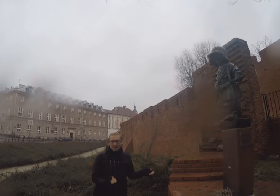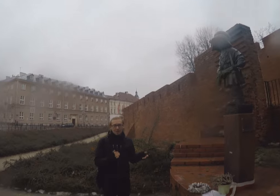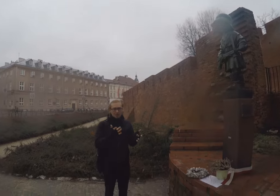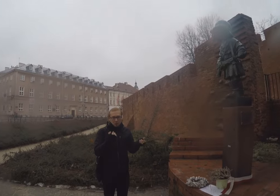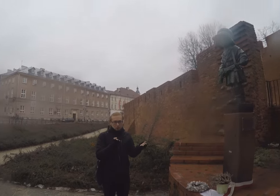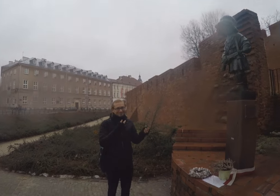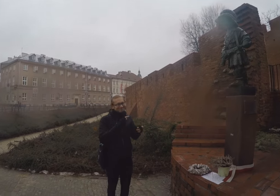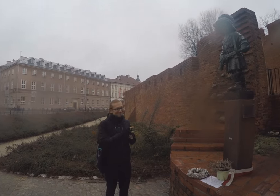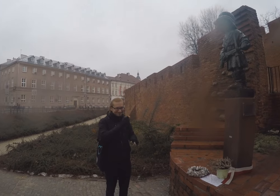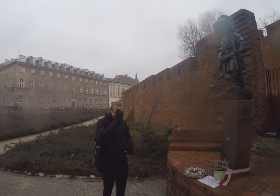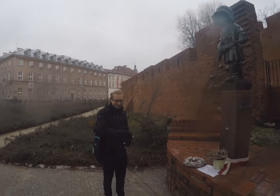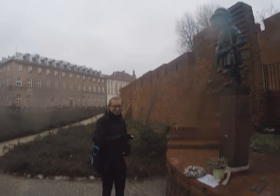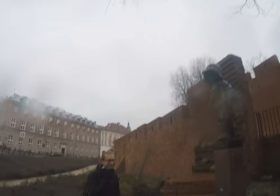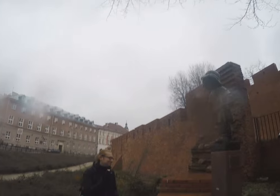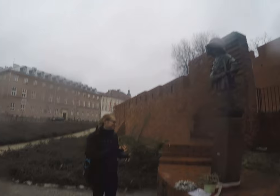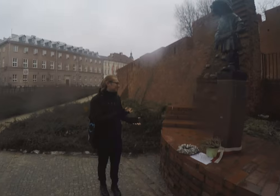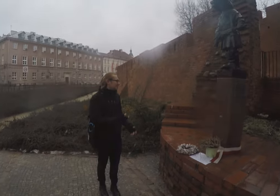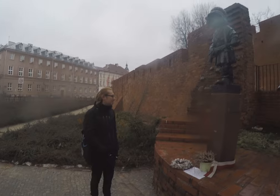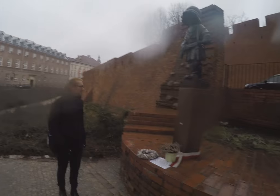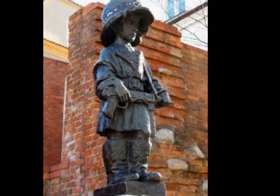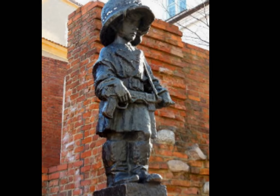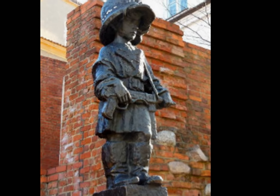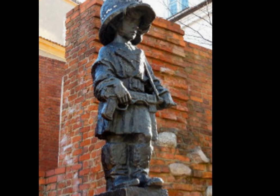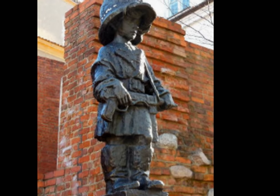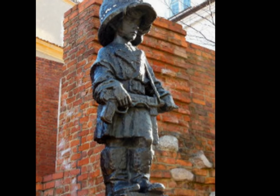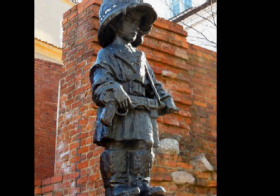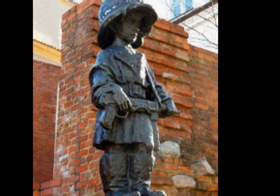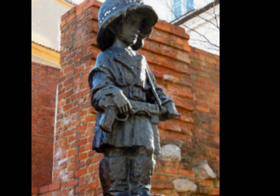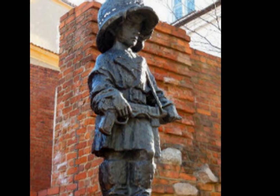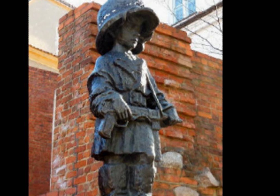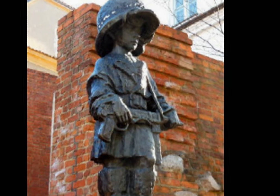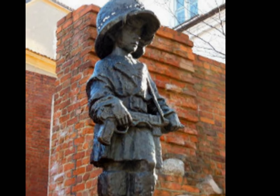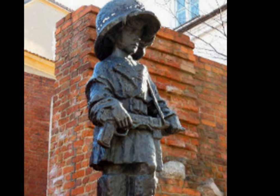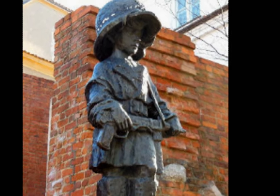Und dieses Mahnmal ehrt diese Kinder.